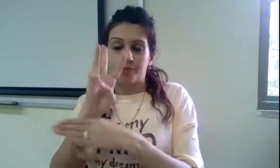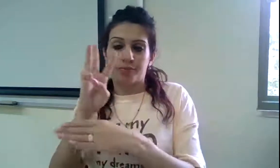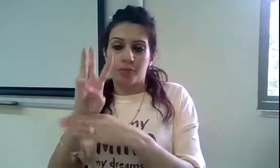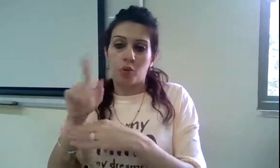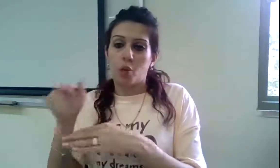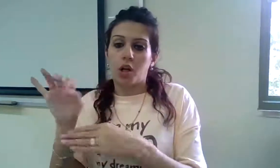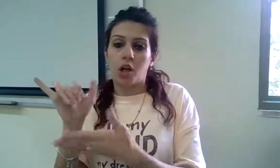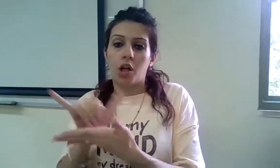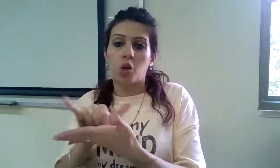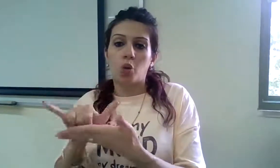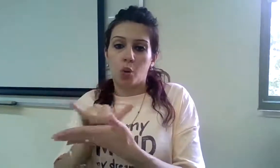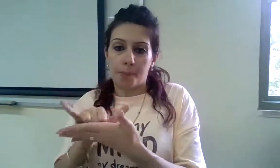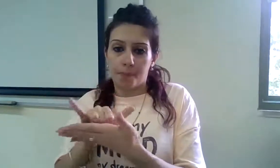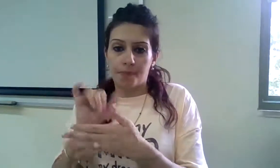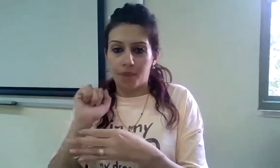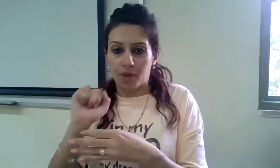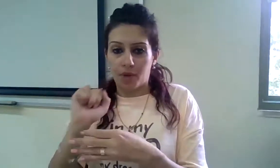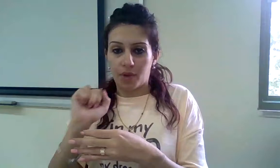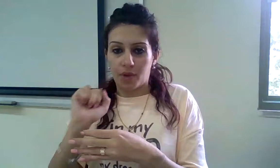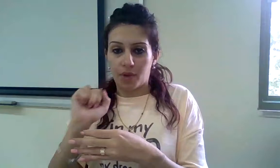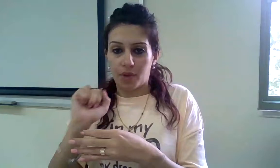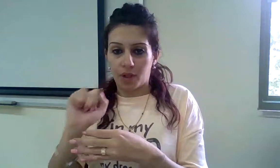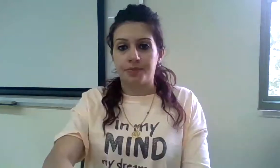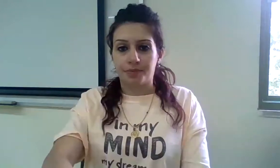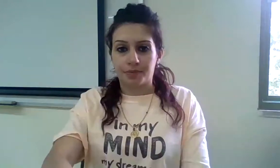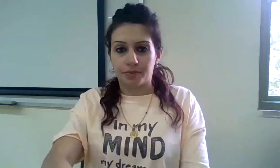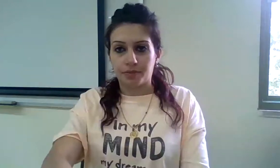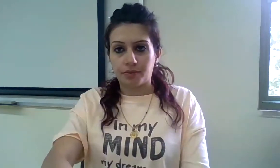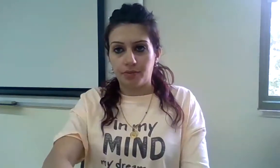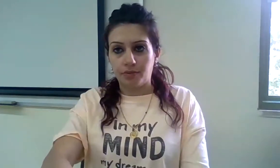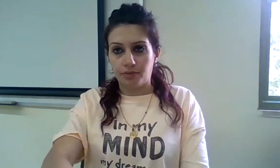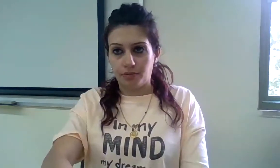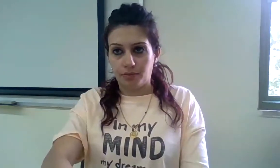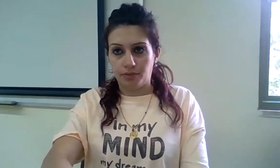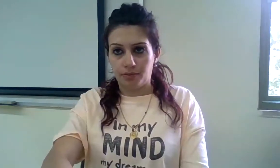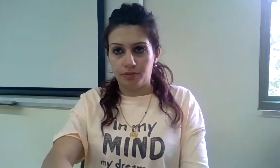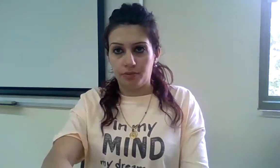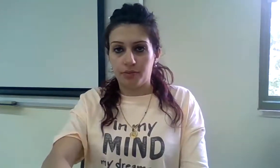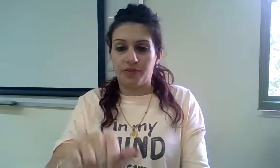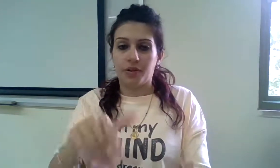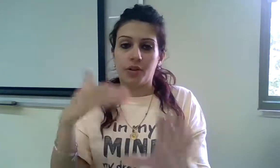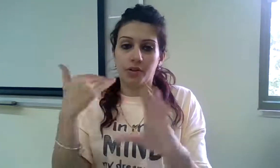قناة اليوتيوب الخاصة بنا والذي ستجدونه في نافذة المحادثة الكتابية